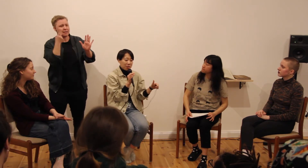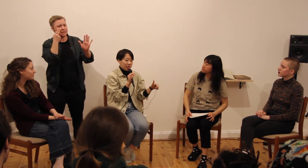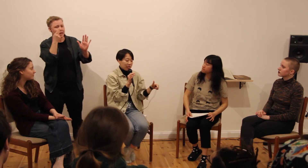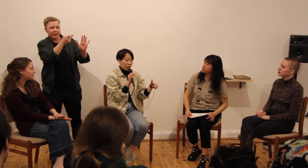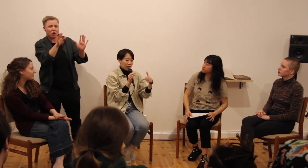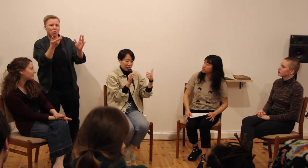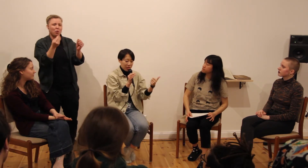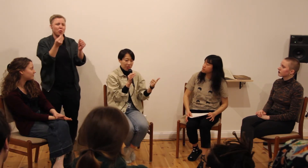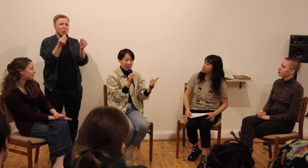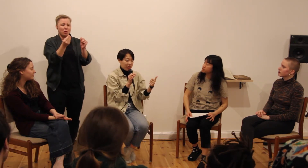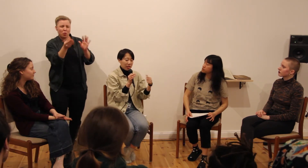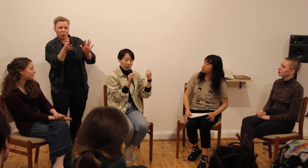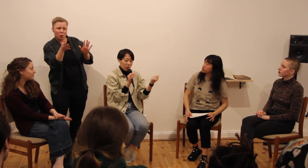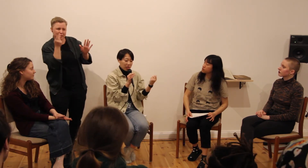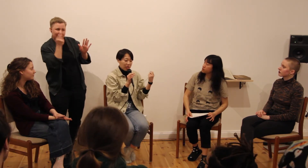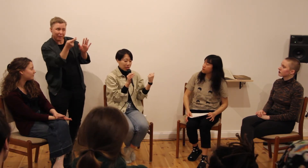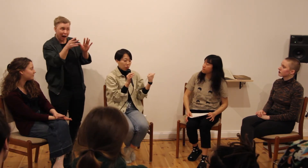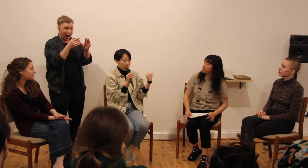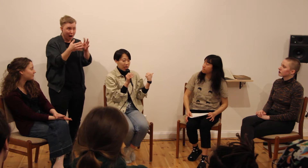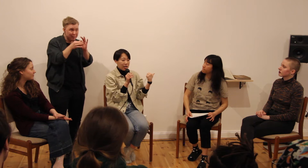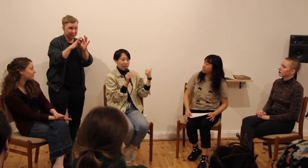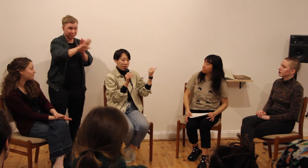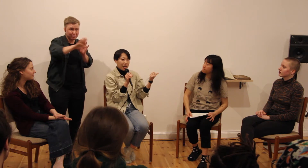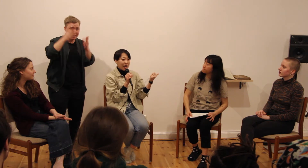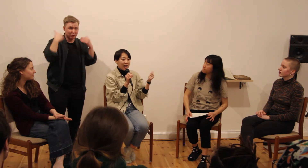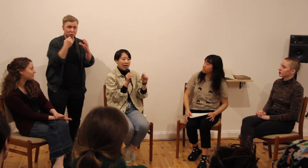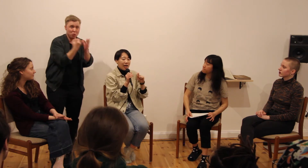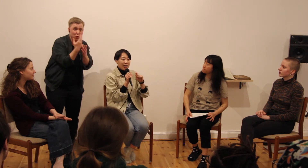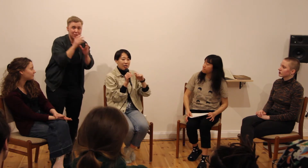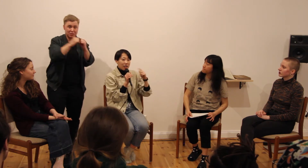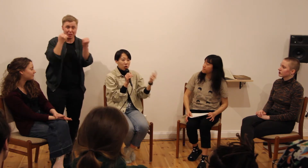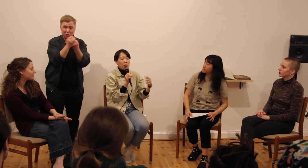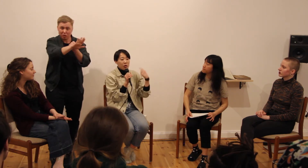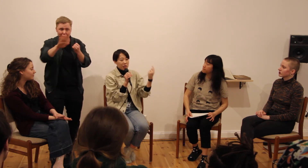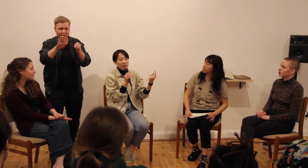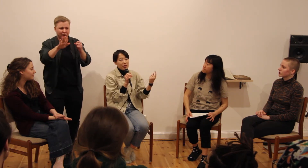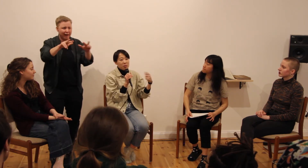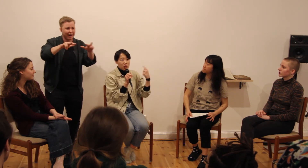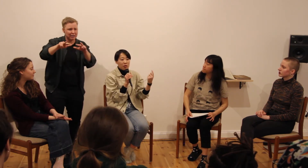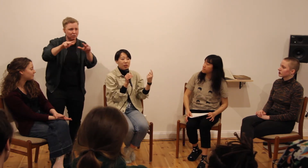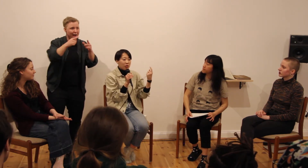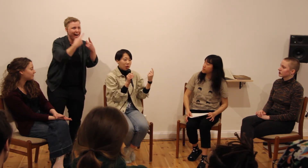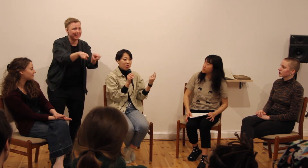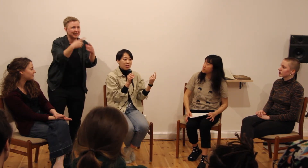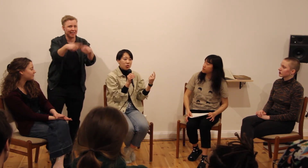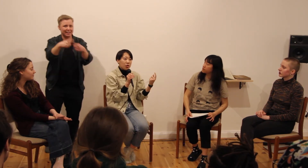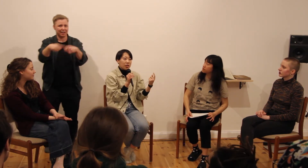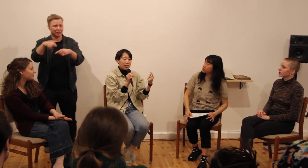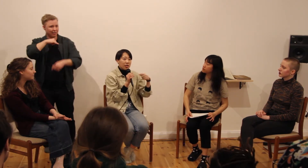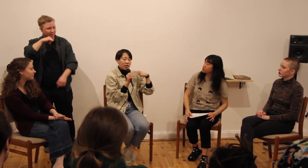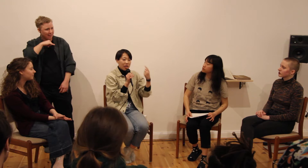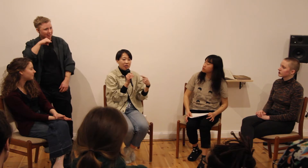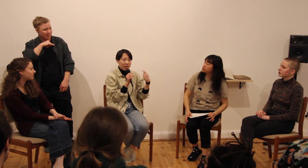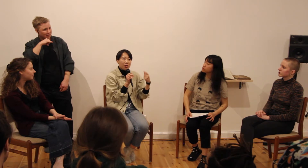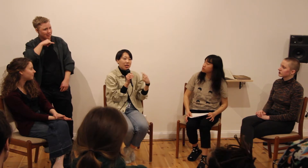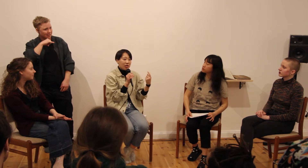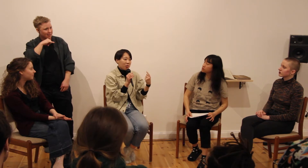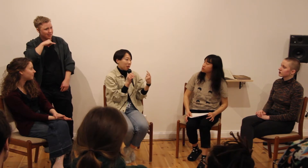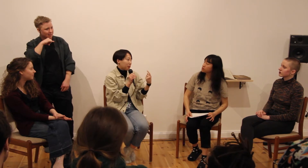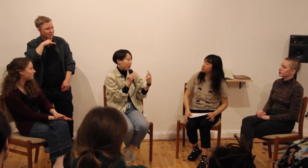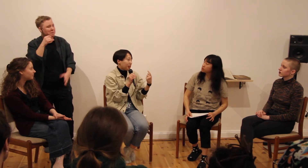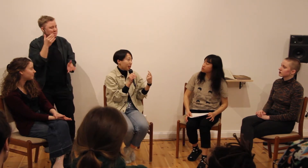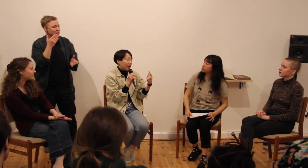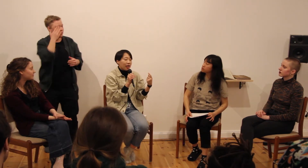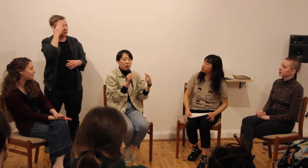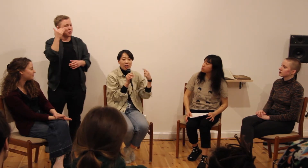Gerade in Korea bestand das Publikum bei den Screenings oft aus koreanischen Hörenden.